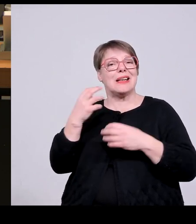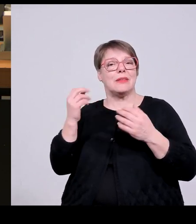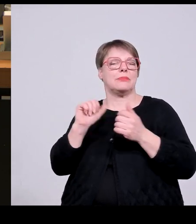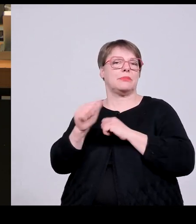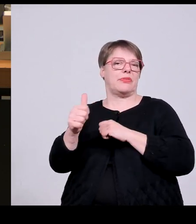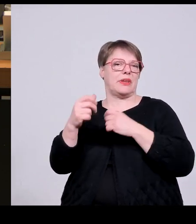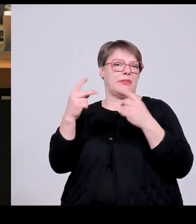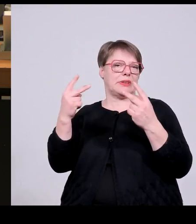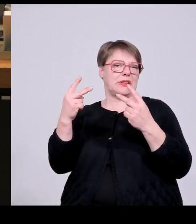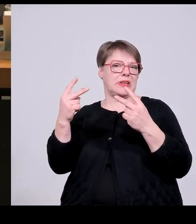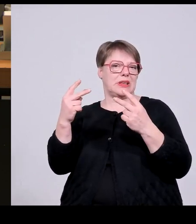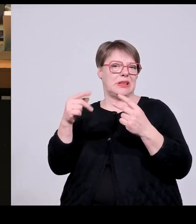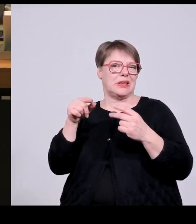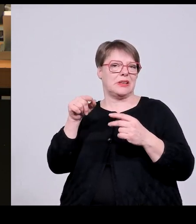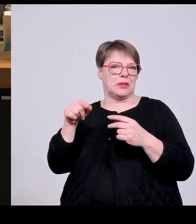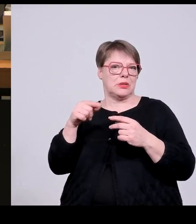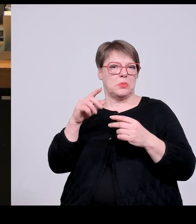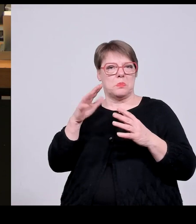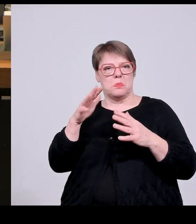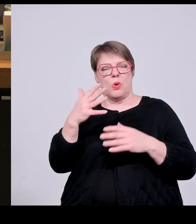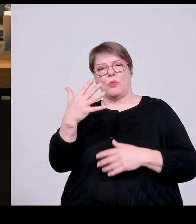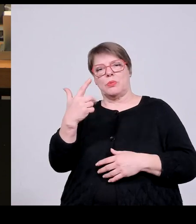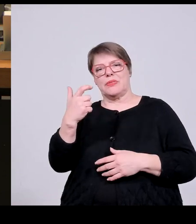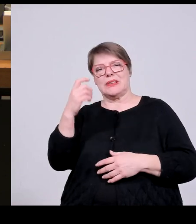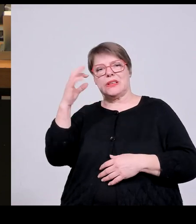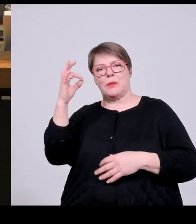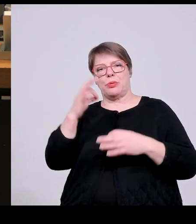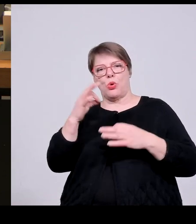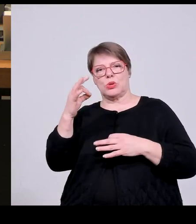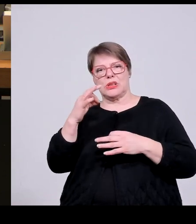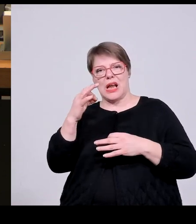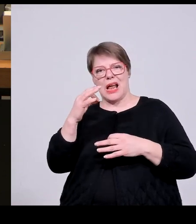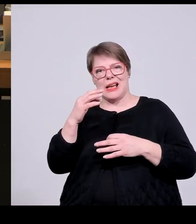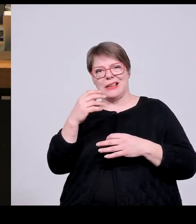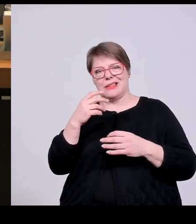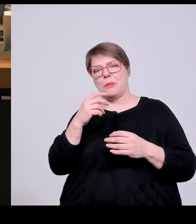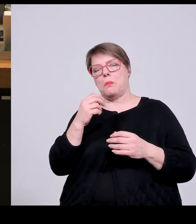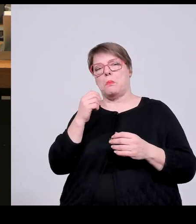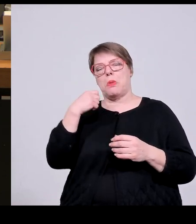Jahre CDU Blockade in Sachen der Energiepolitik im Bund endlich gelöst und dafür